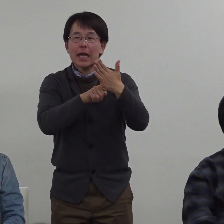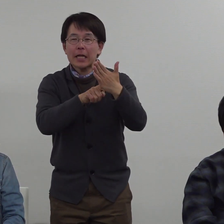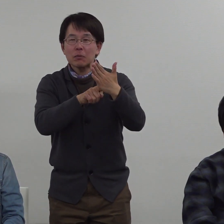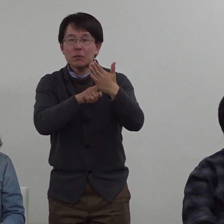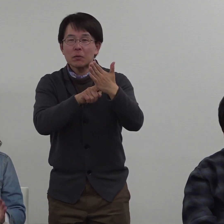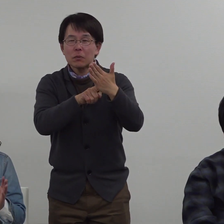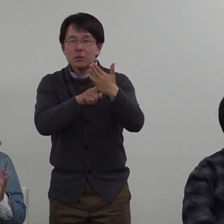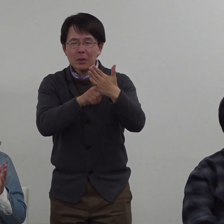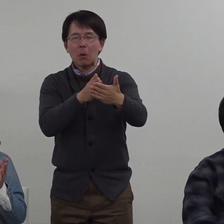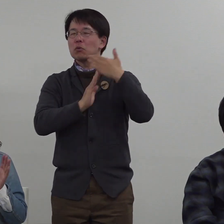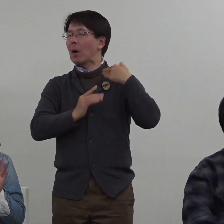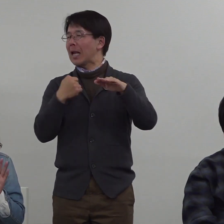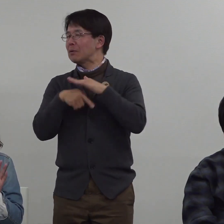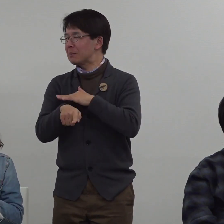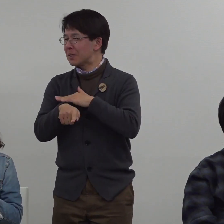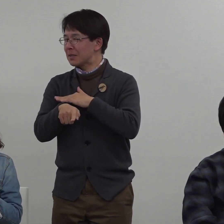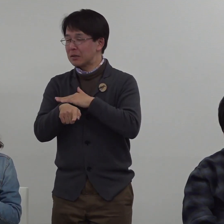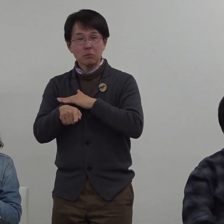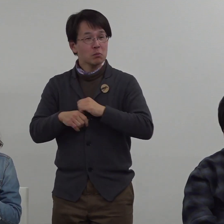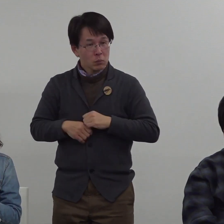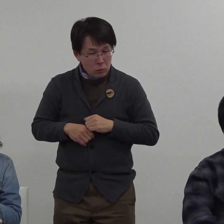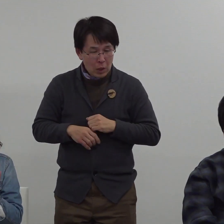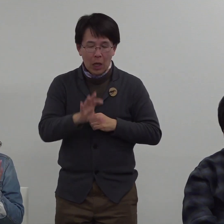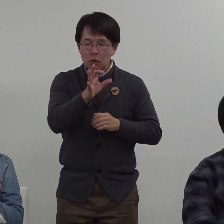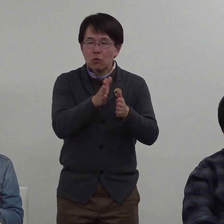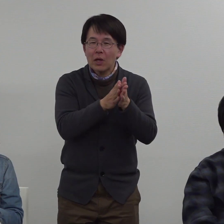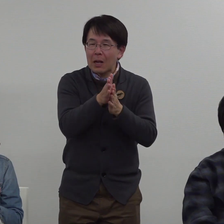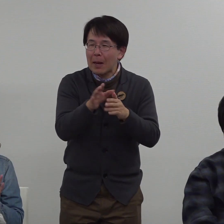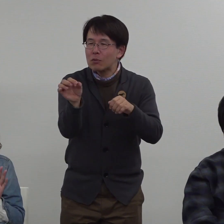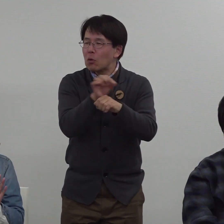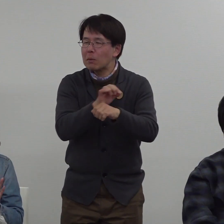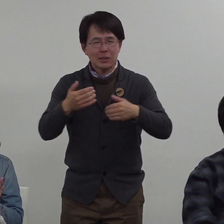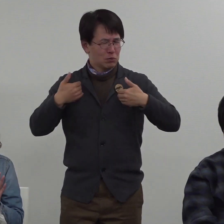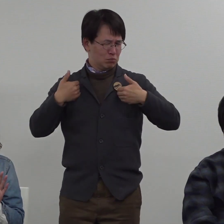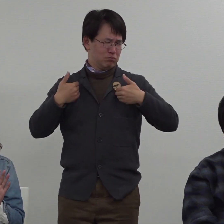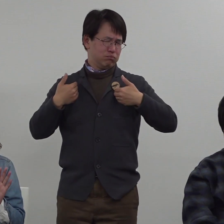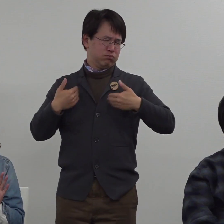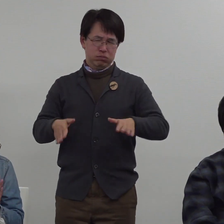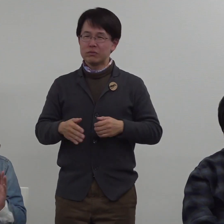補助犬トイレが特別いらないっていうことであったりとか